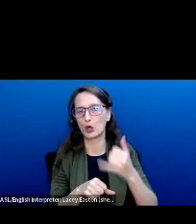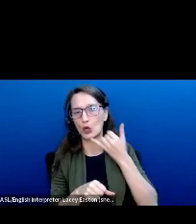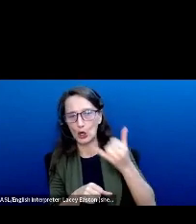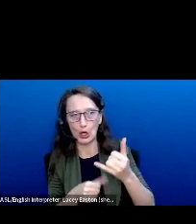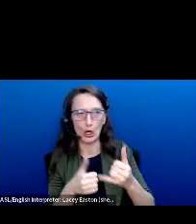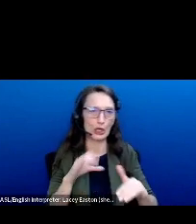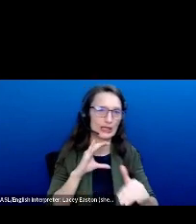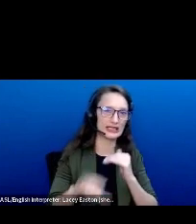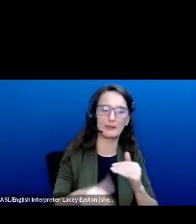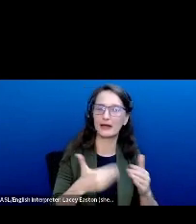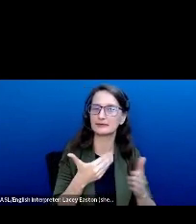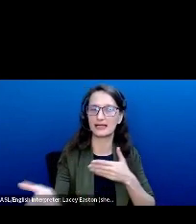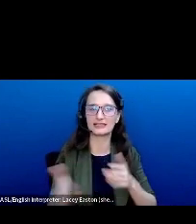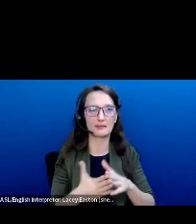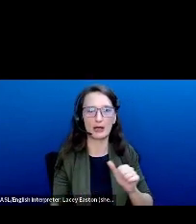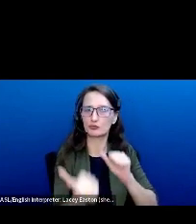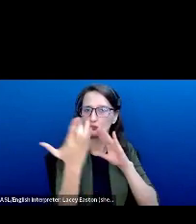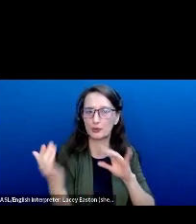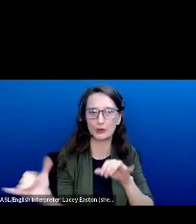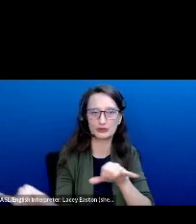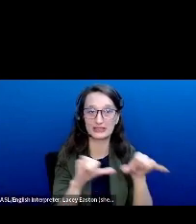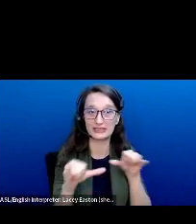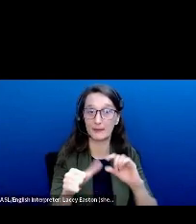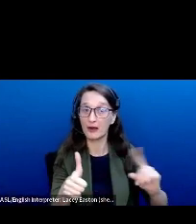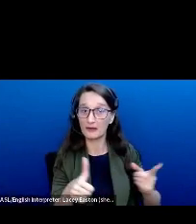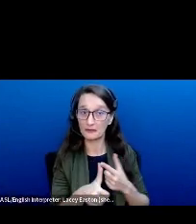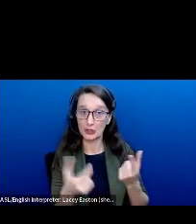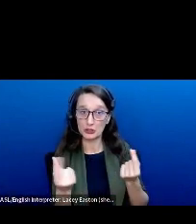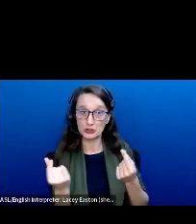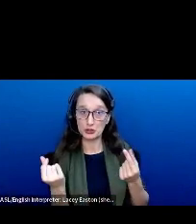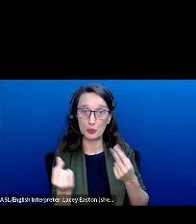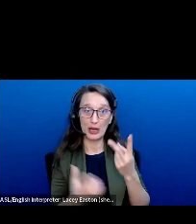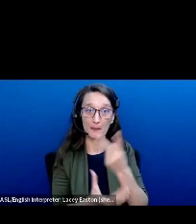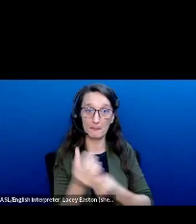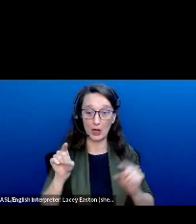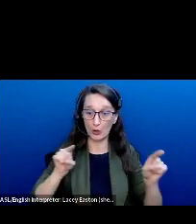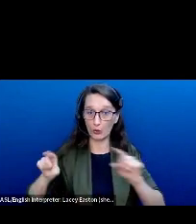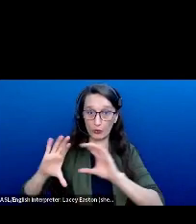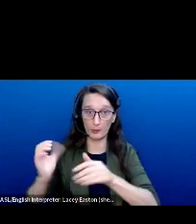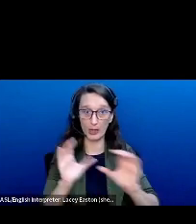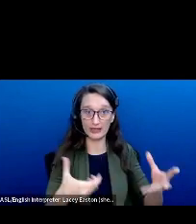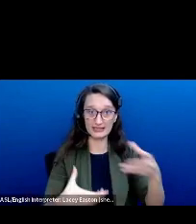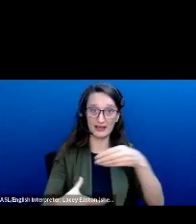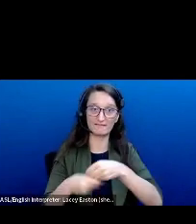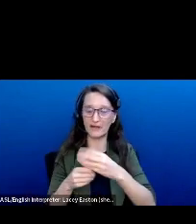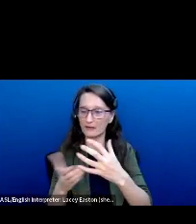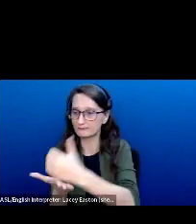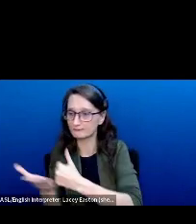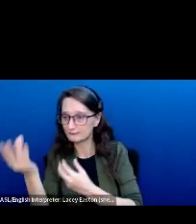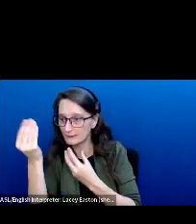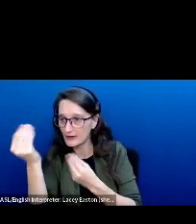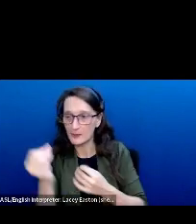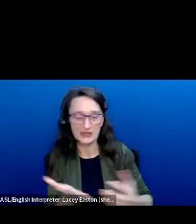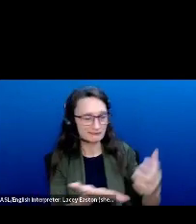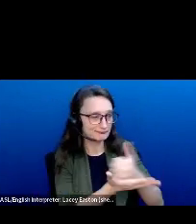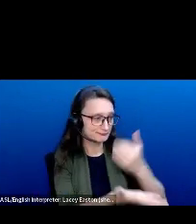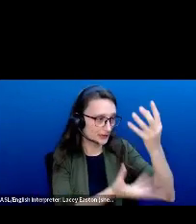recopilar información de ambas partes. Como también mencionó Julie antes, ADR es un proceso voluntario,